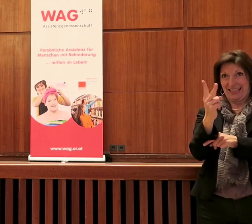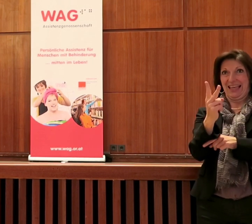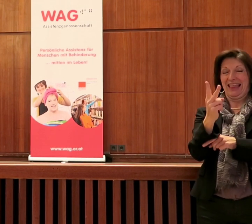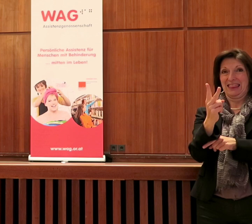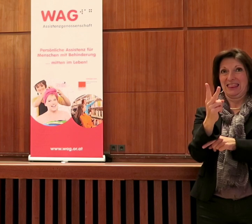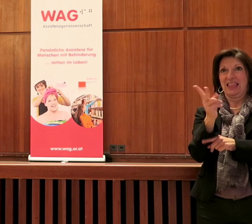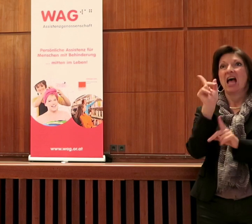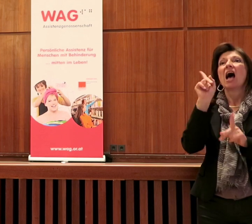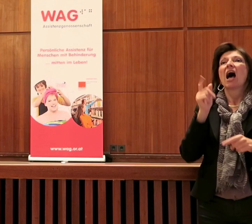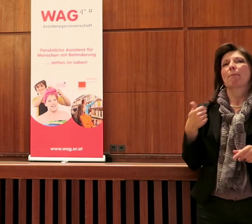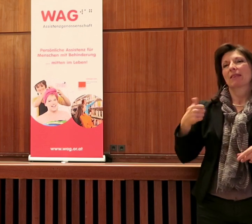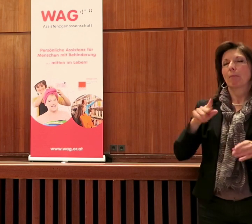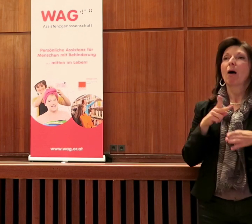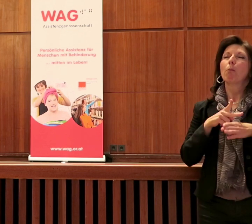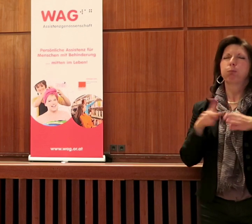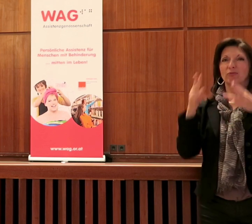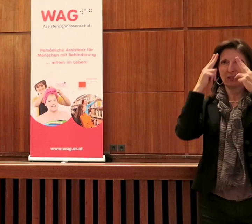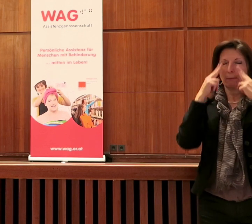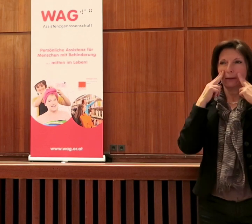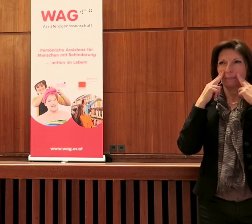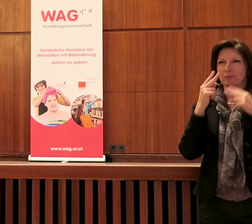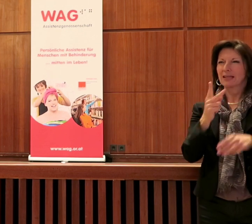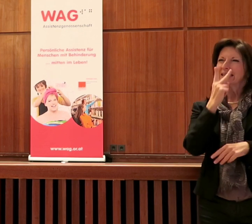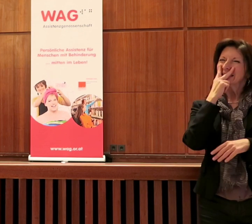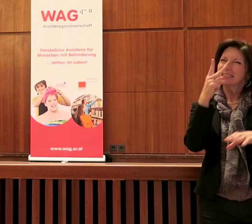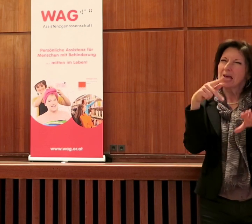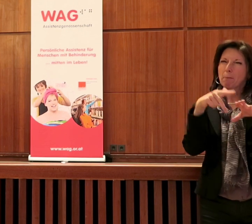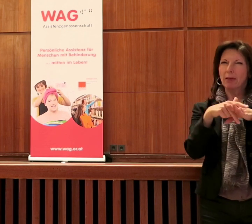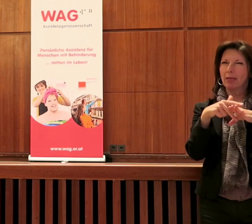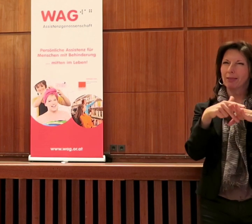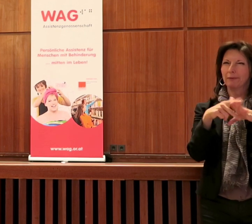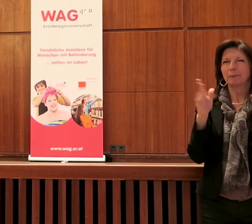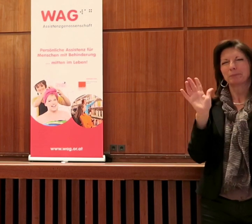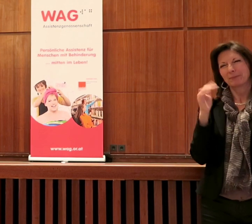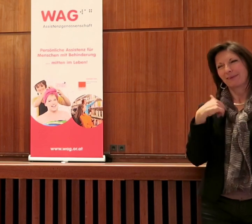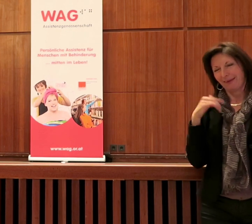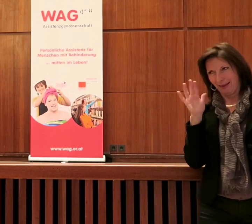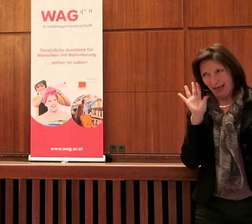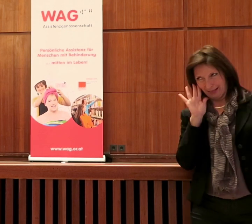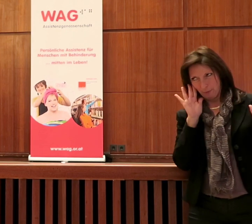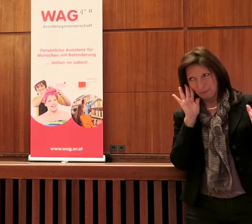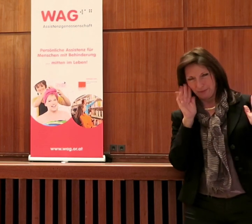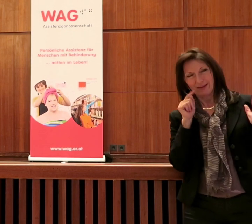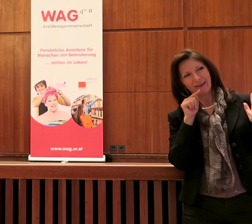Also böse Zungen behaupten: Sehbehinderte sehen alles, was sie sehen wollen. [Lachen]